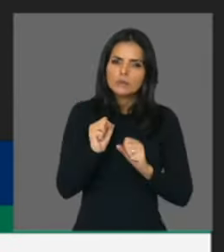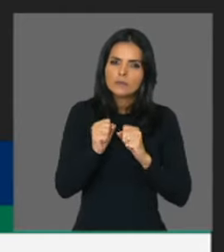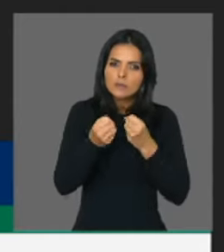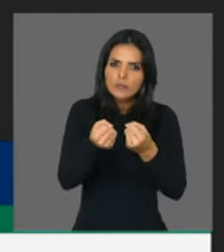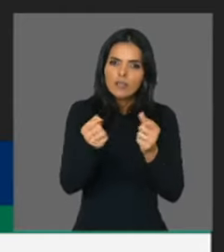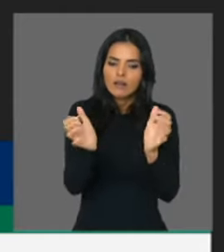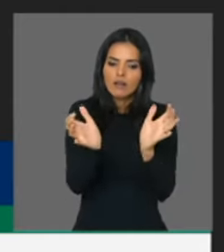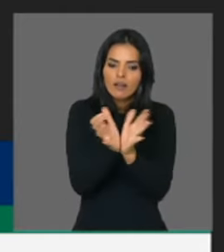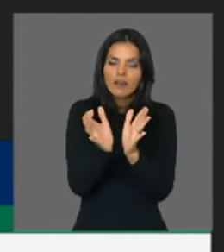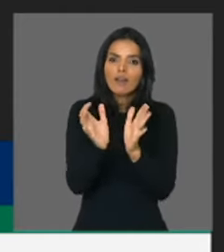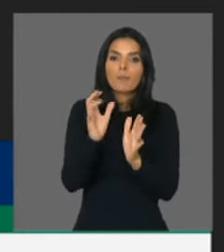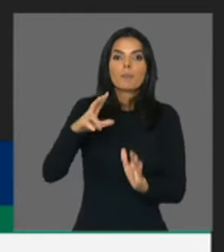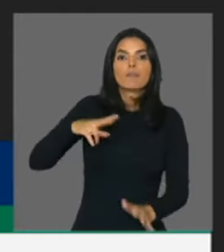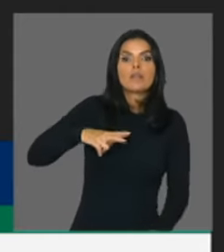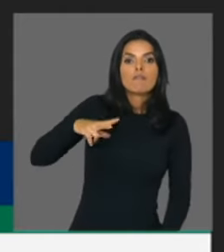ELA PUDESSE ENTÃO SUPRIR AS DEFICIÊNCIAS LIGADAS AO